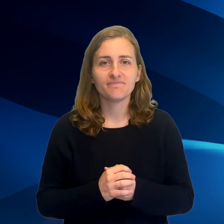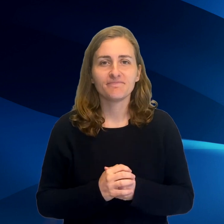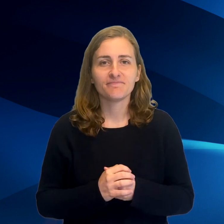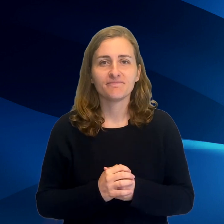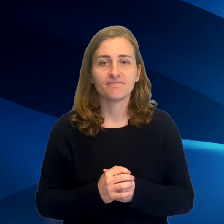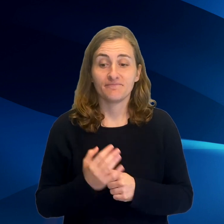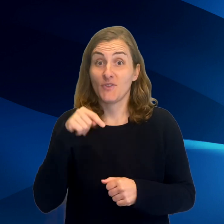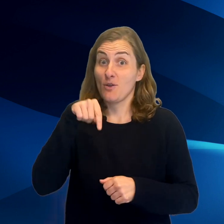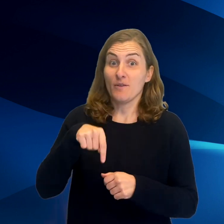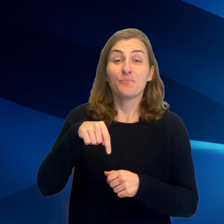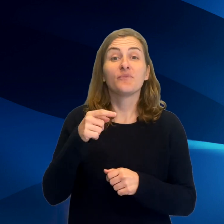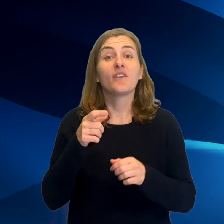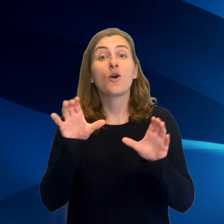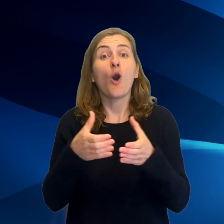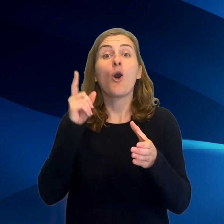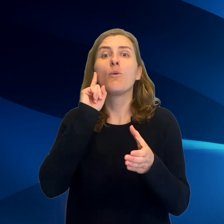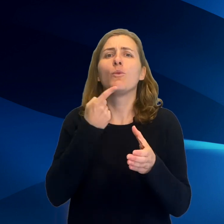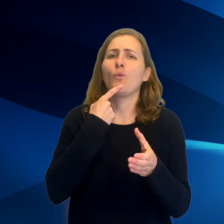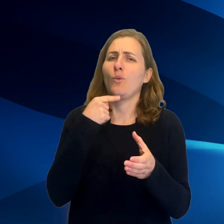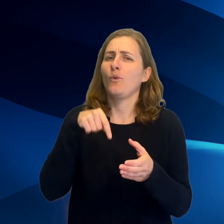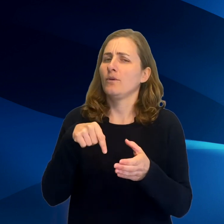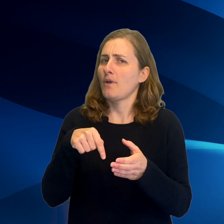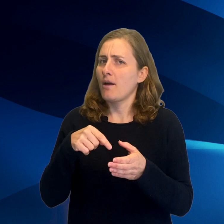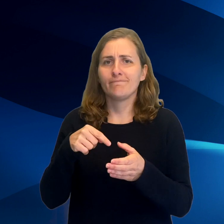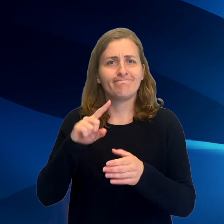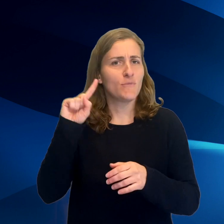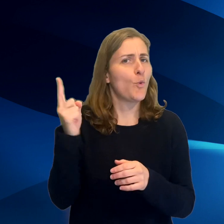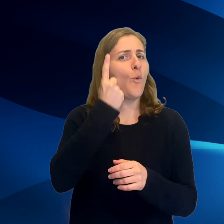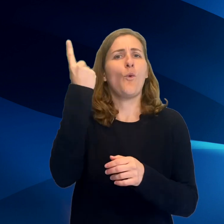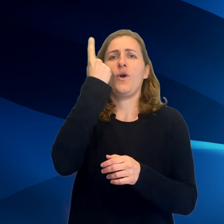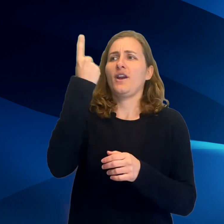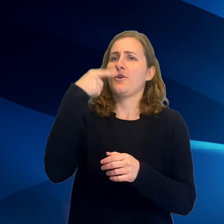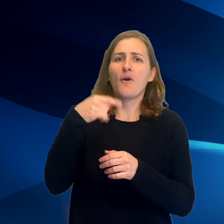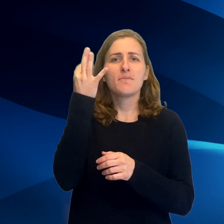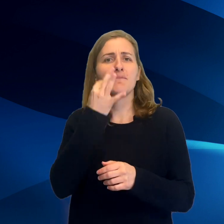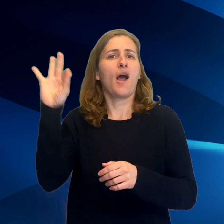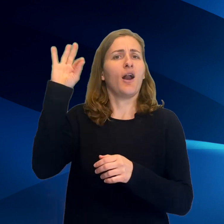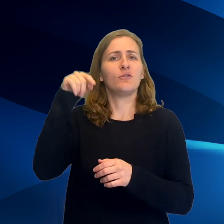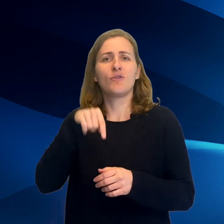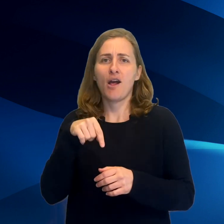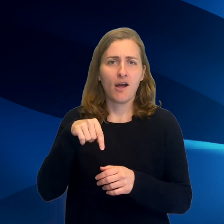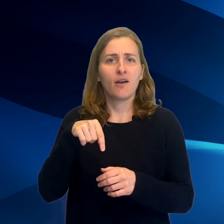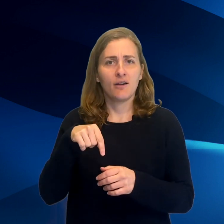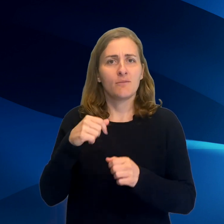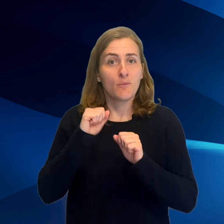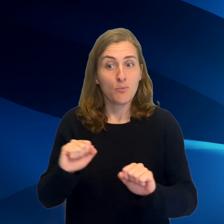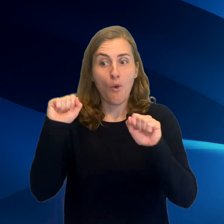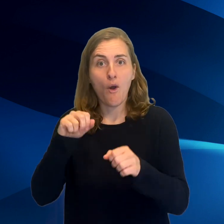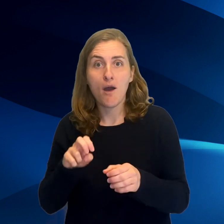È stato ampiamente riconosciuto come le persone sorde appartengono a un gruppo che ha la sua unicità